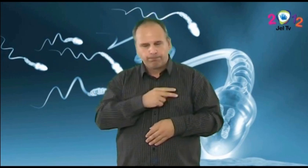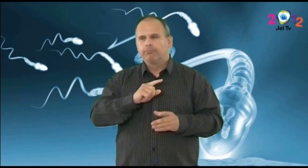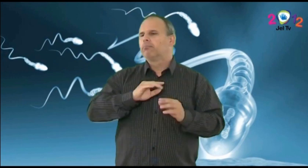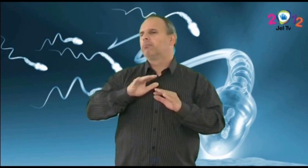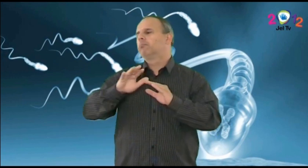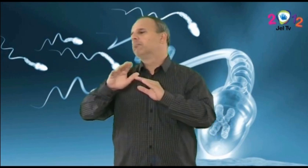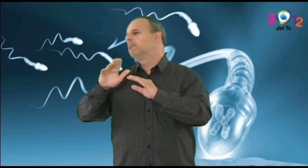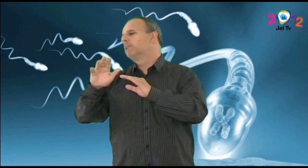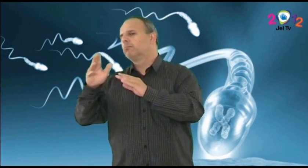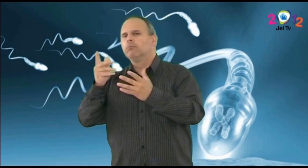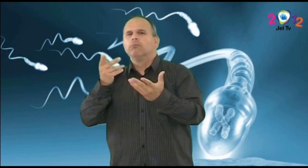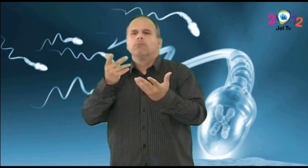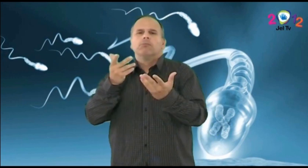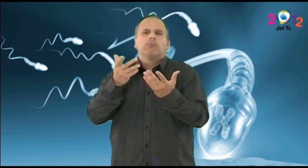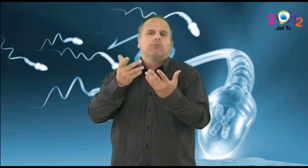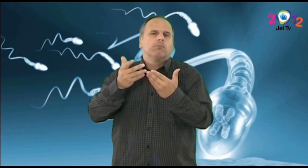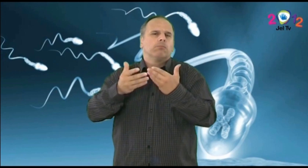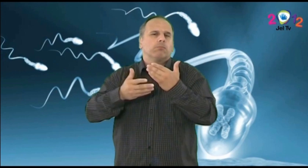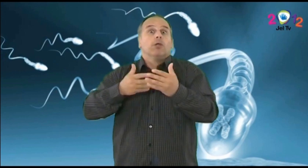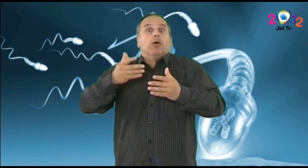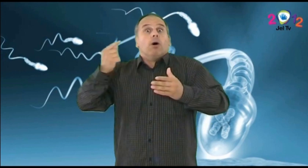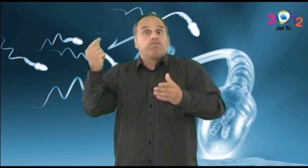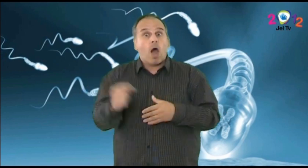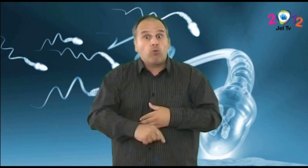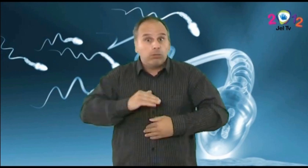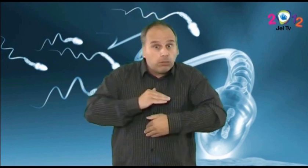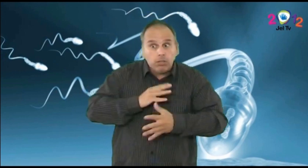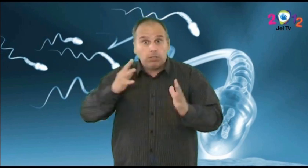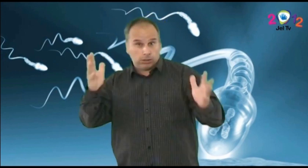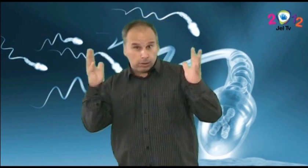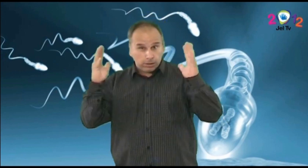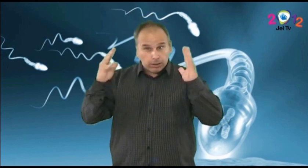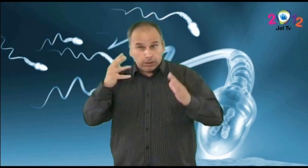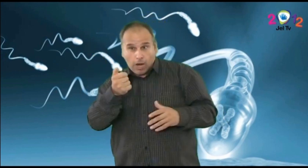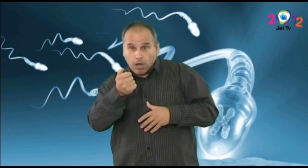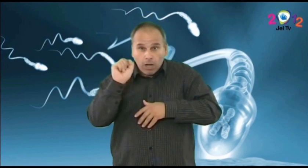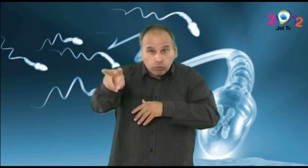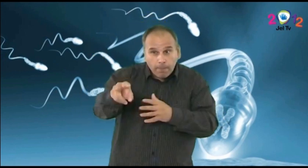Hazamennek, megtörténik az aktus. Rohannak az orvoshoz, elõtte SMS-t írnak neki.